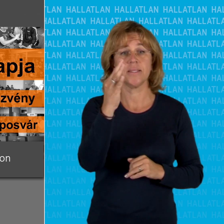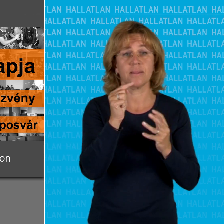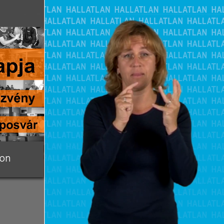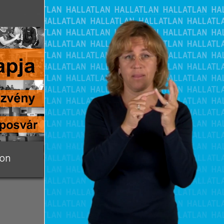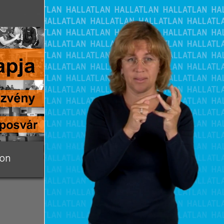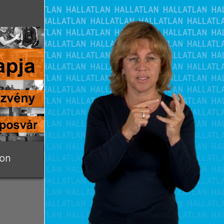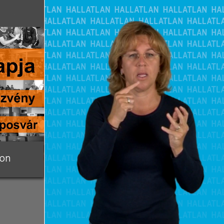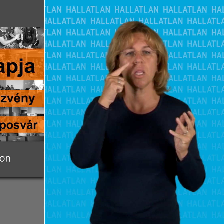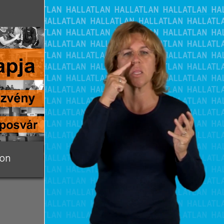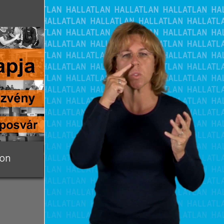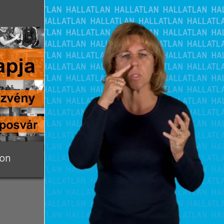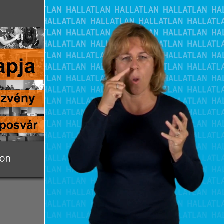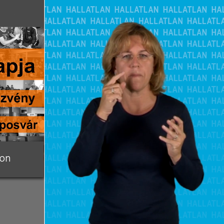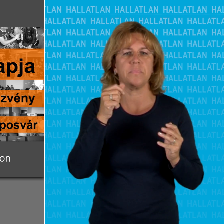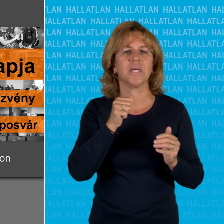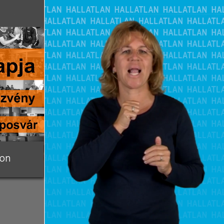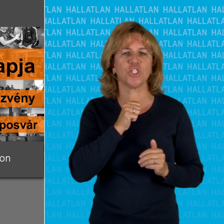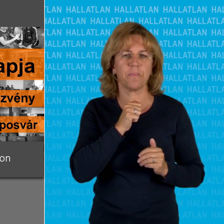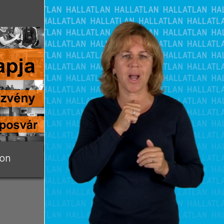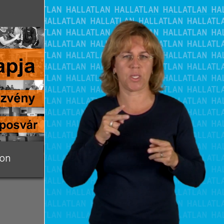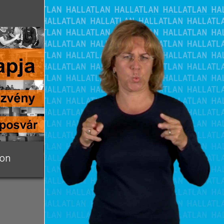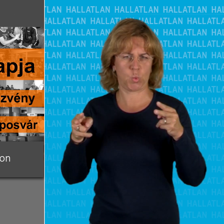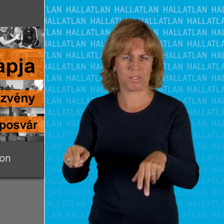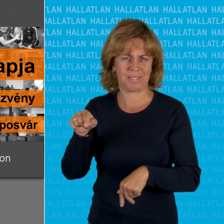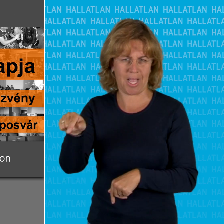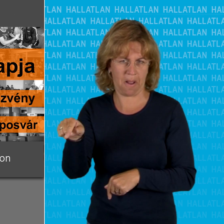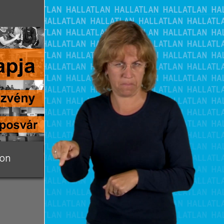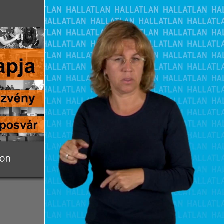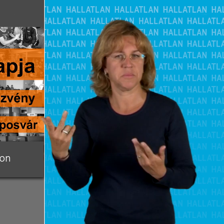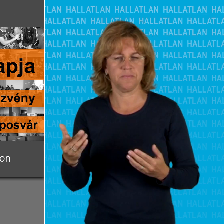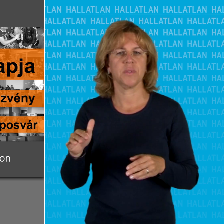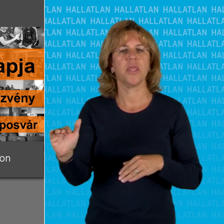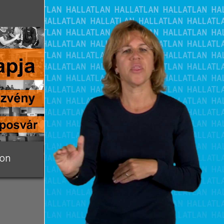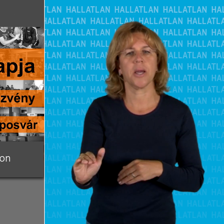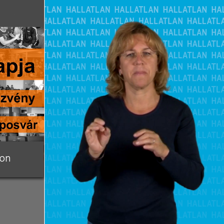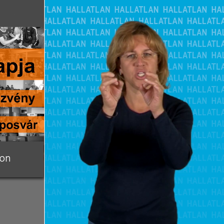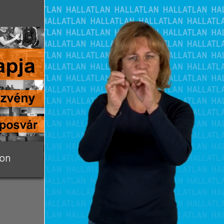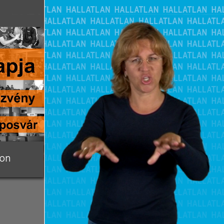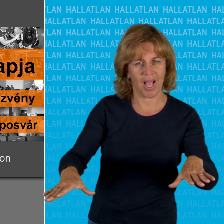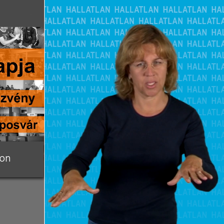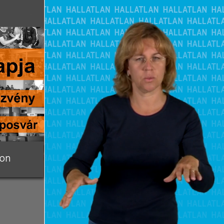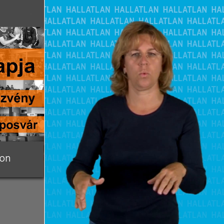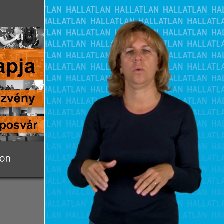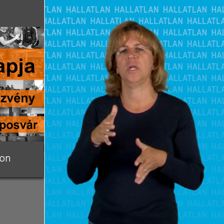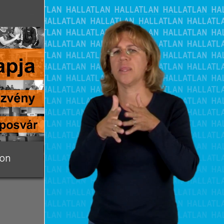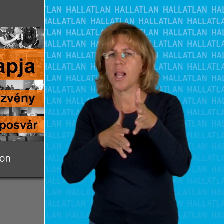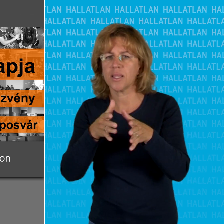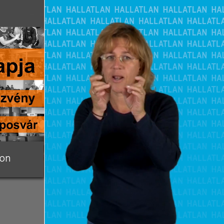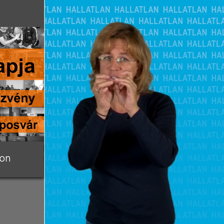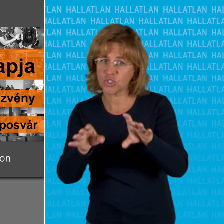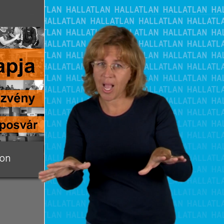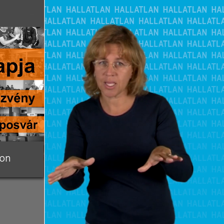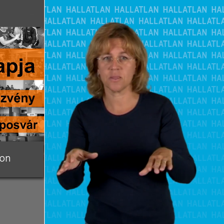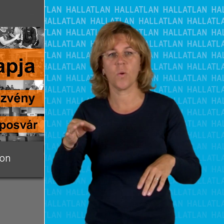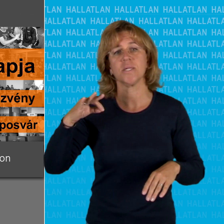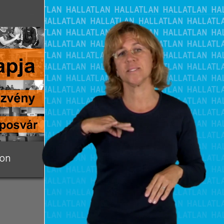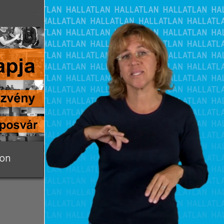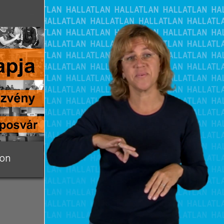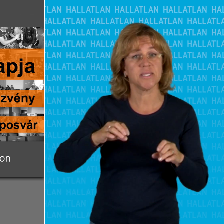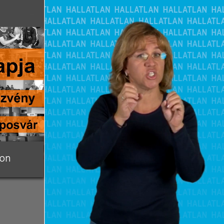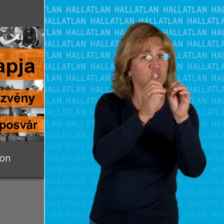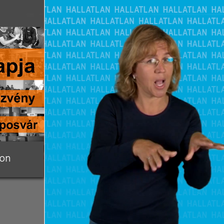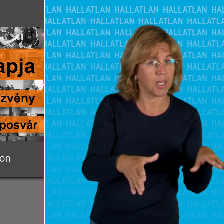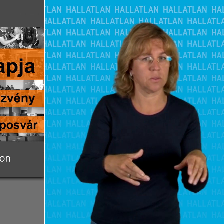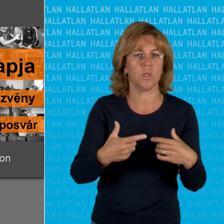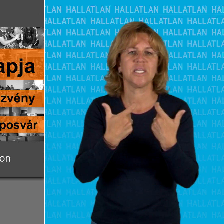4. Noszlopy Gáspár utca: Gyermeksátor, jelnyelvi sátor, Civil sátor,